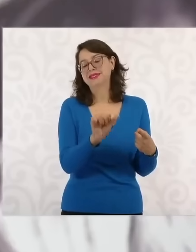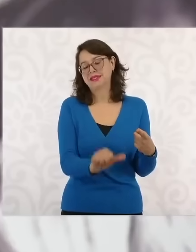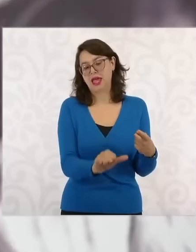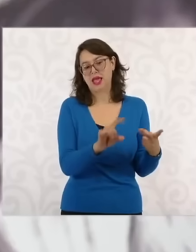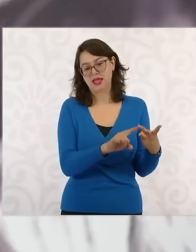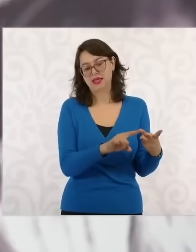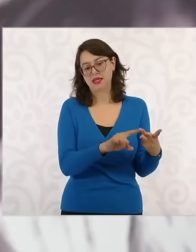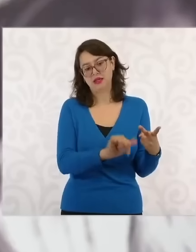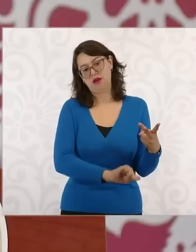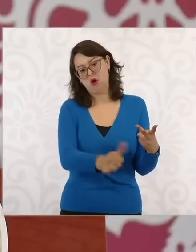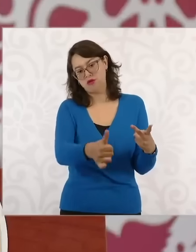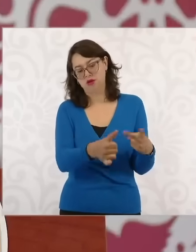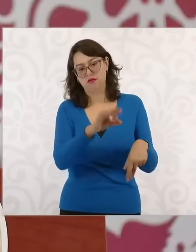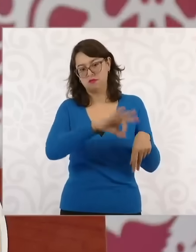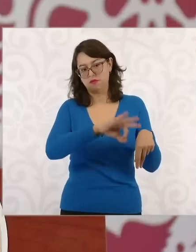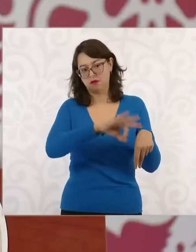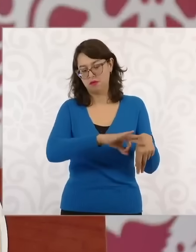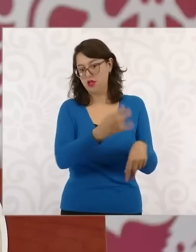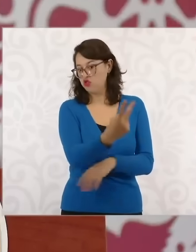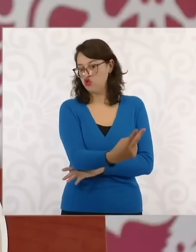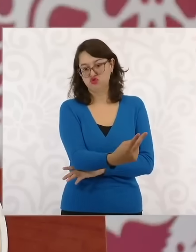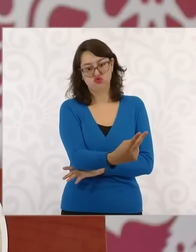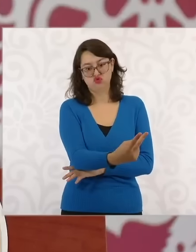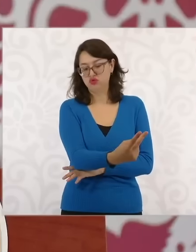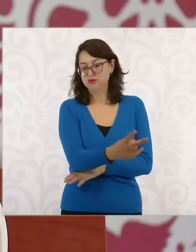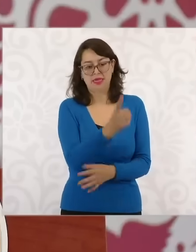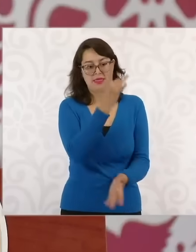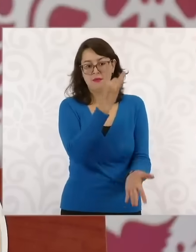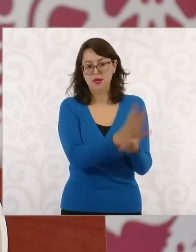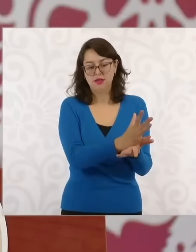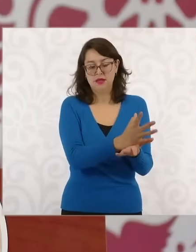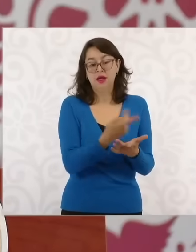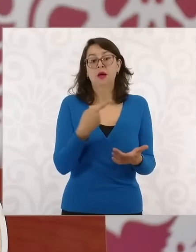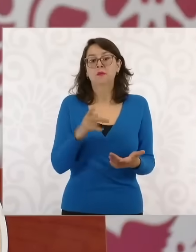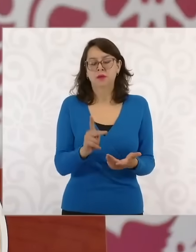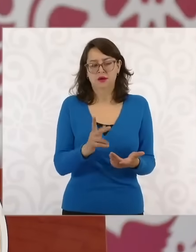embargo, el esfuerzo más grande que se ha hecho en términos de preparación de mezclas es tener